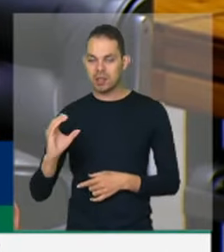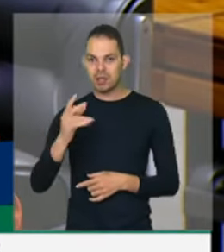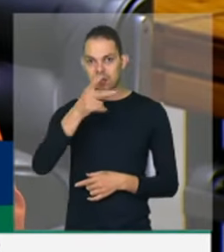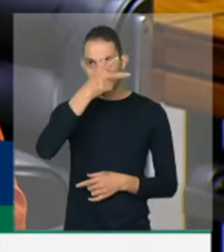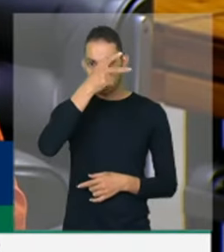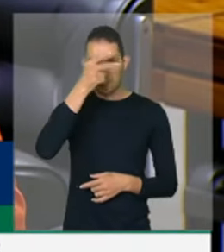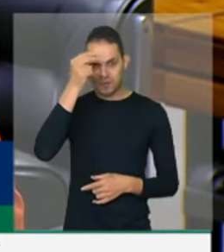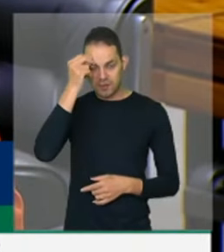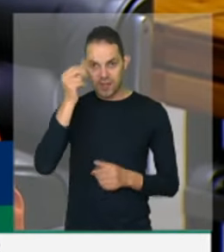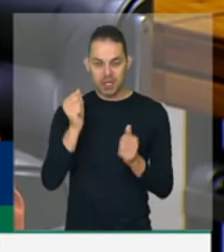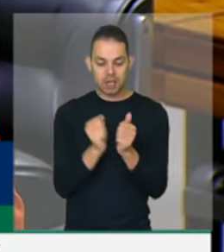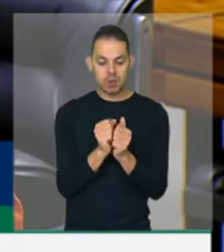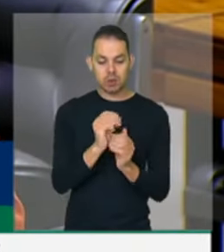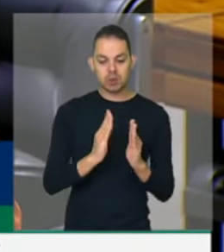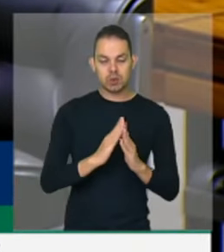CONSEGUISSE TRAZER EQUIPE DE FORA COM EQUIPAMENTOS, A